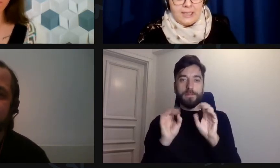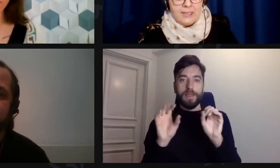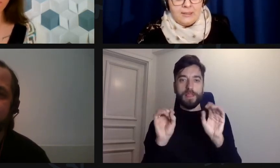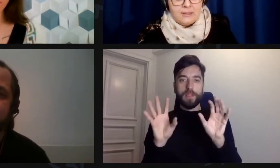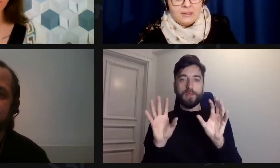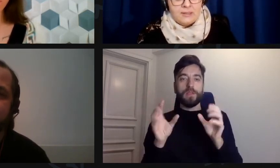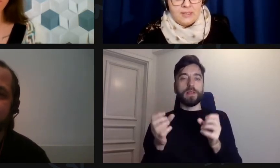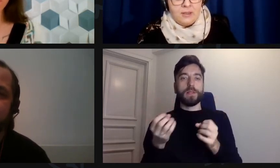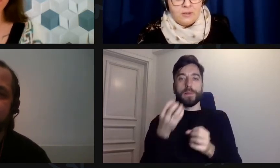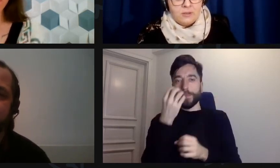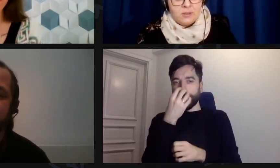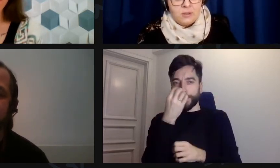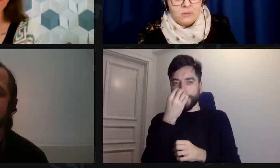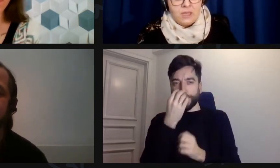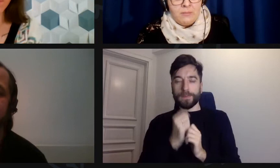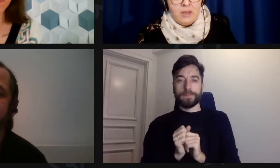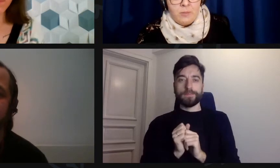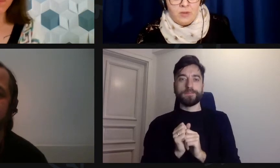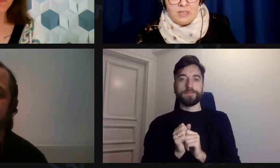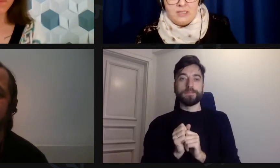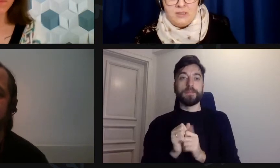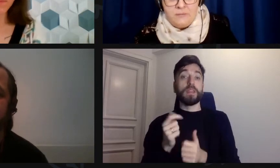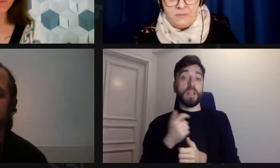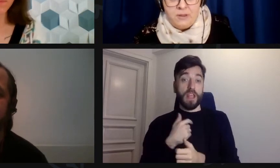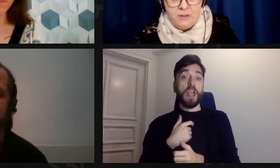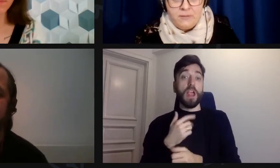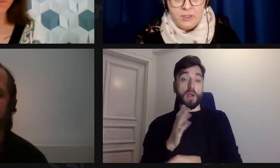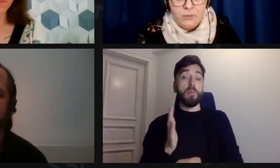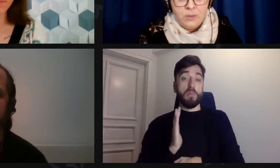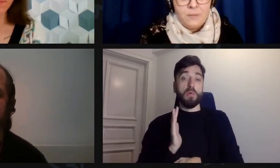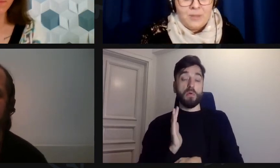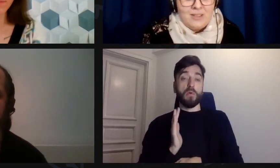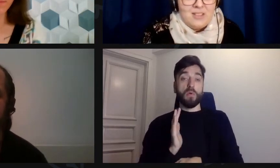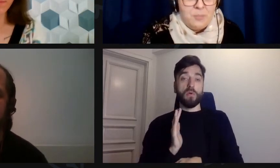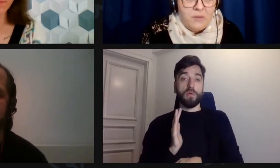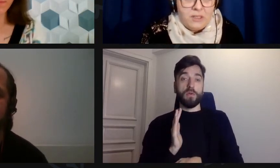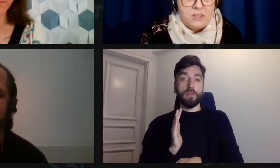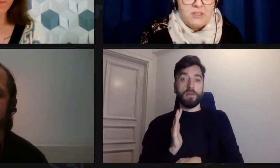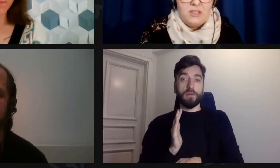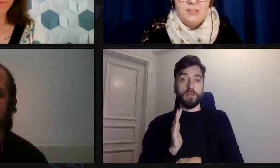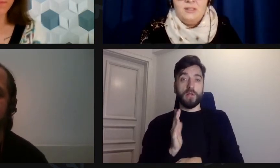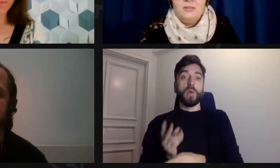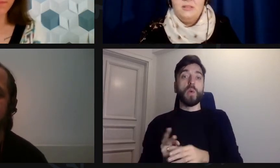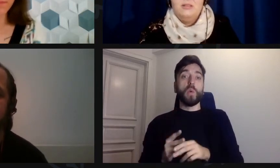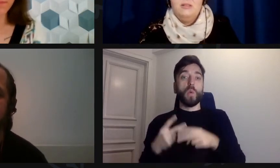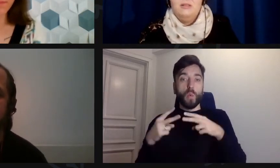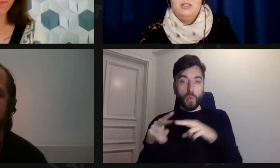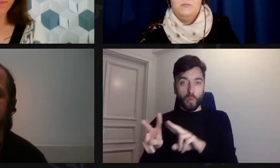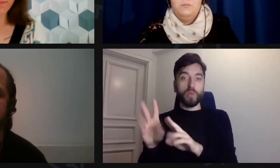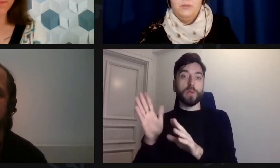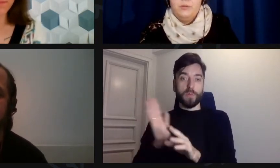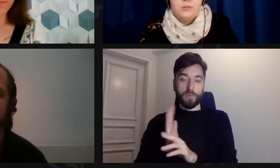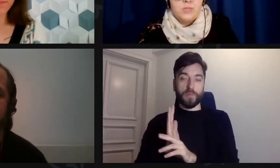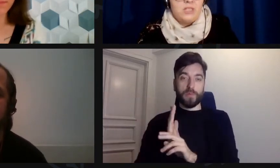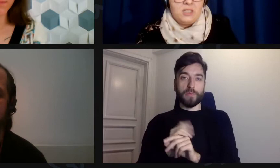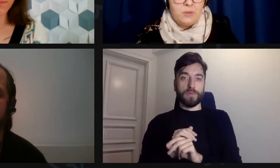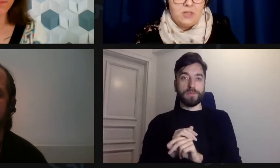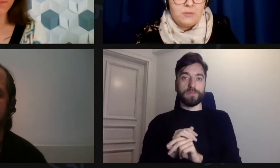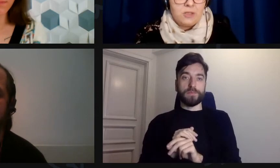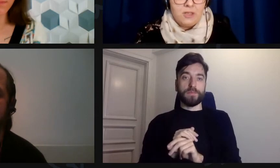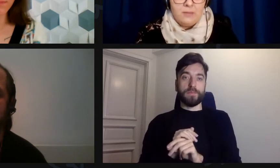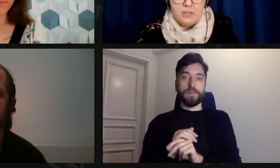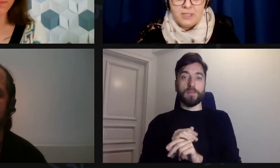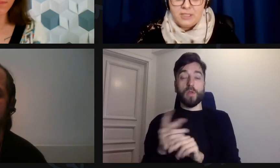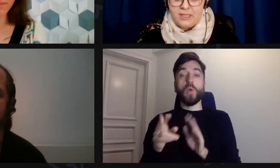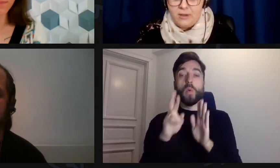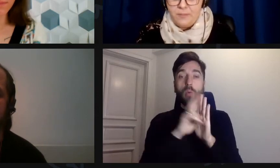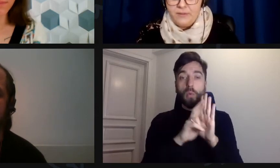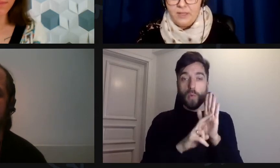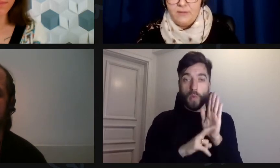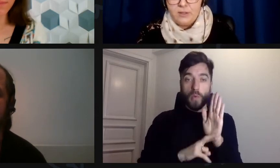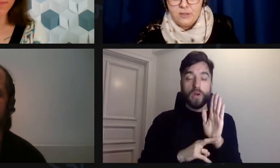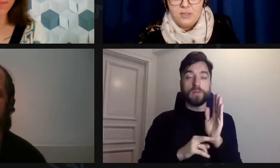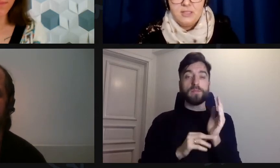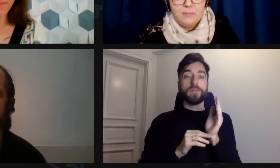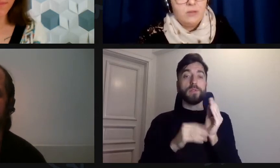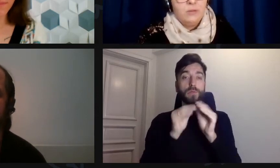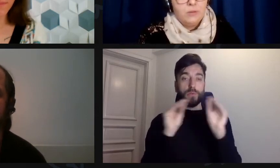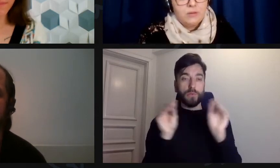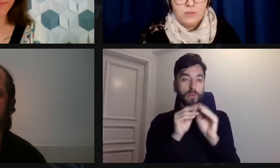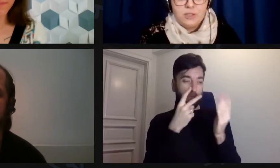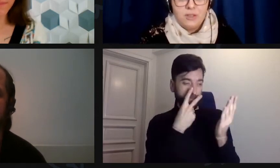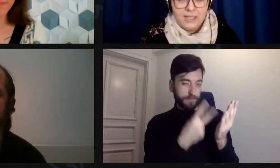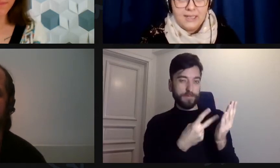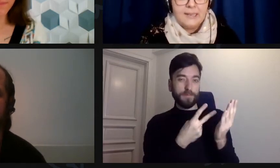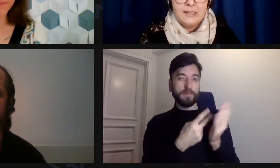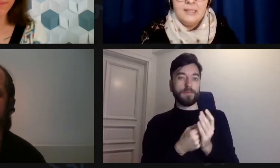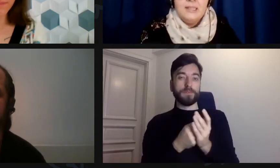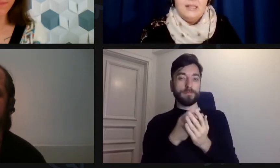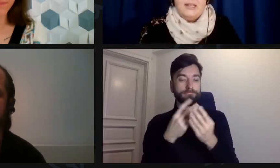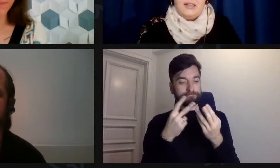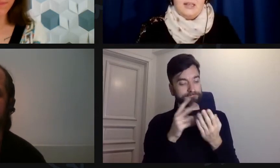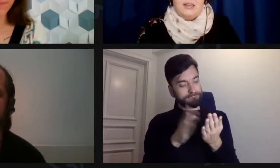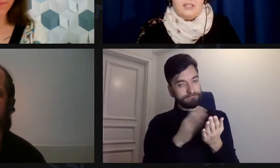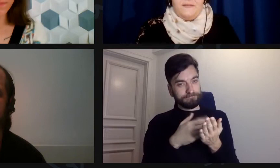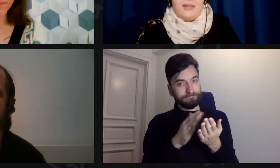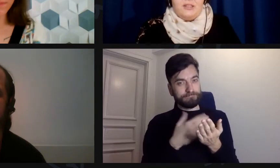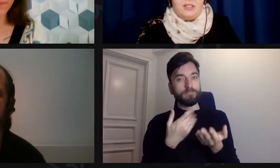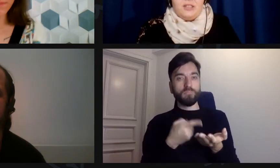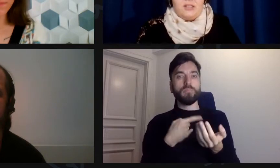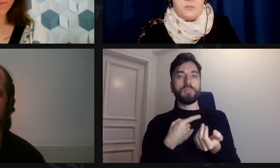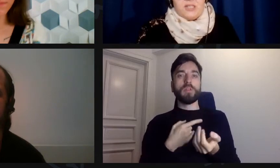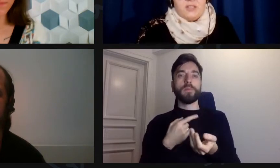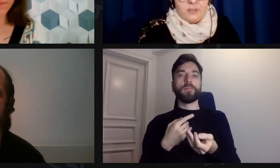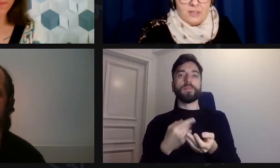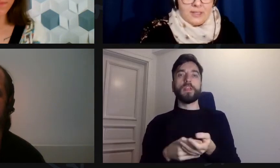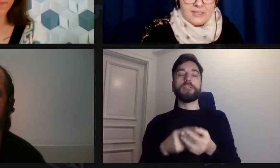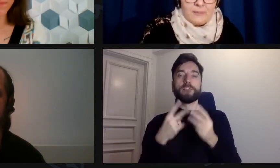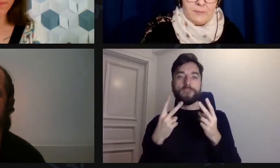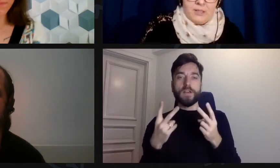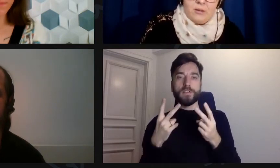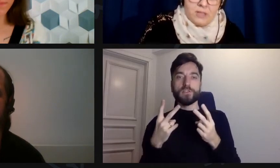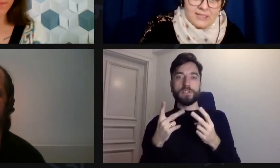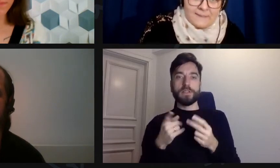ze z tego co ja miałam okazje w niektórych partycypować czy po prostu przejrzeć program o wartości kursu świadczy przestrzeń oddania samej pedagogice.